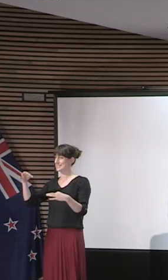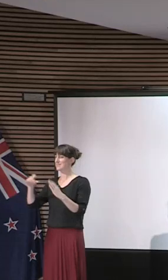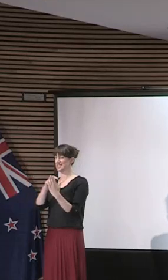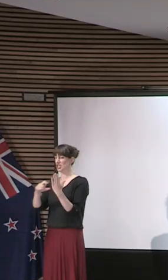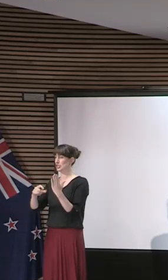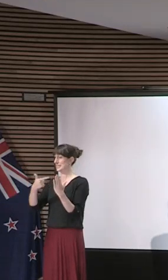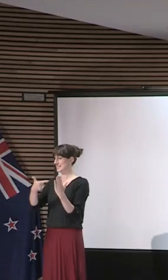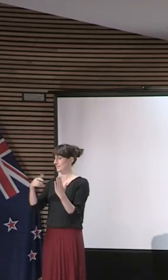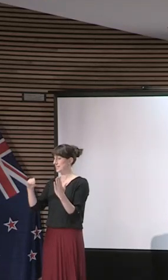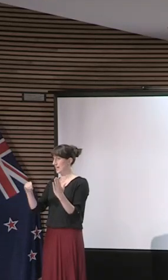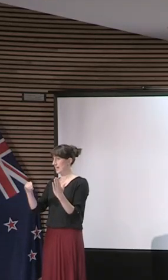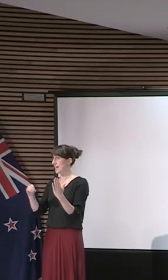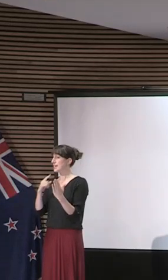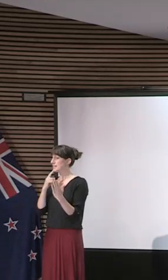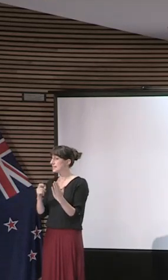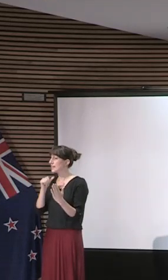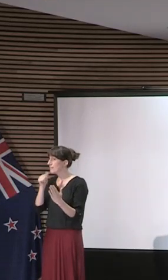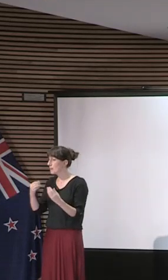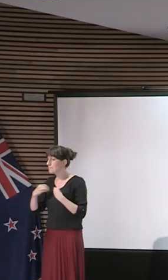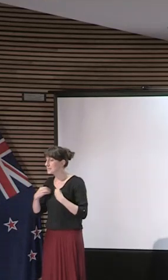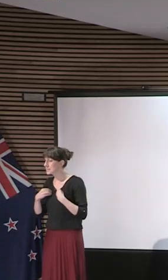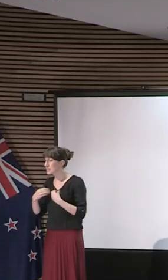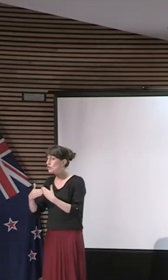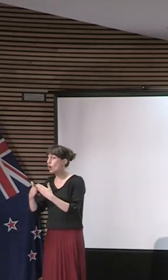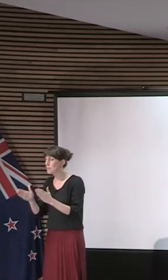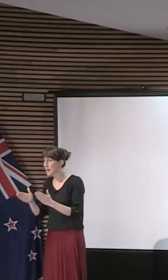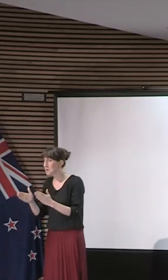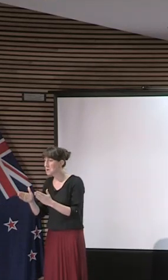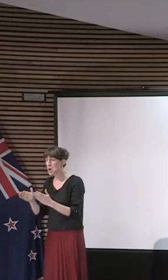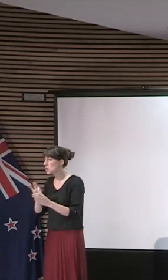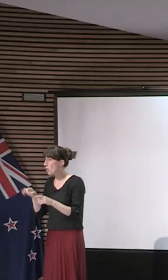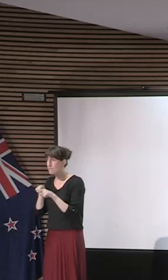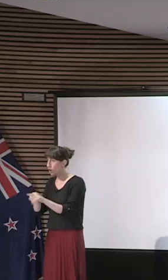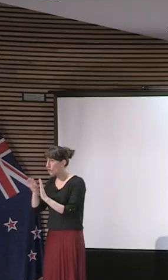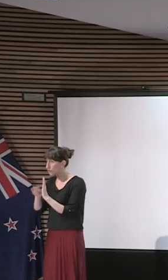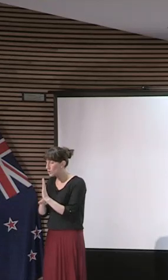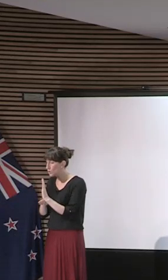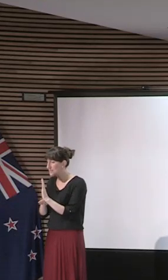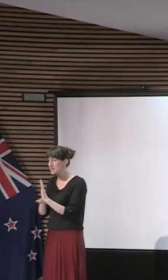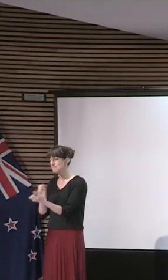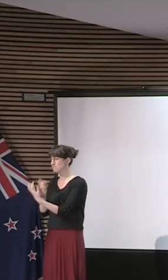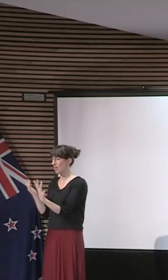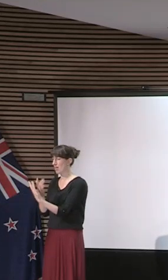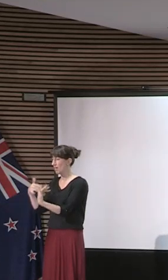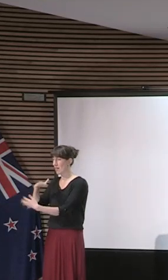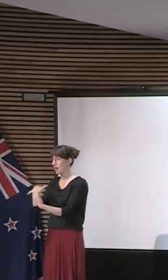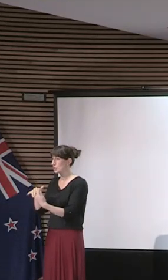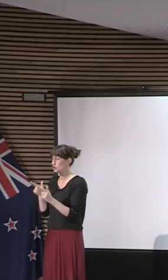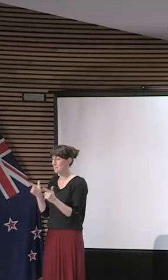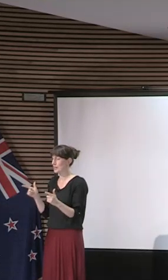mataara i roto i te waa e tika